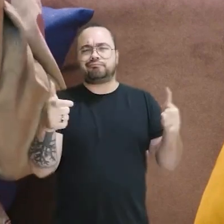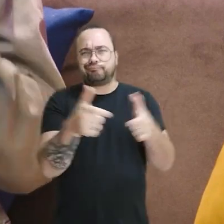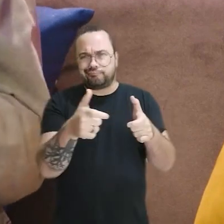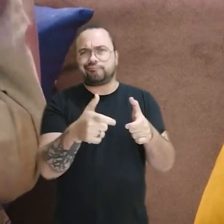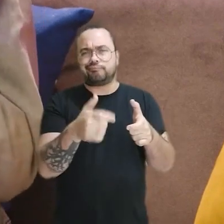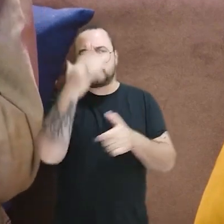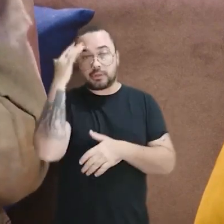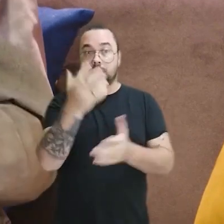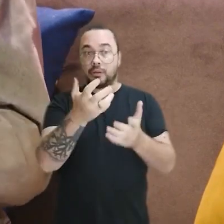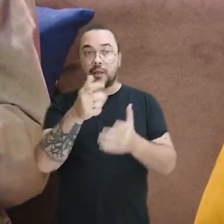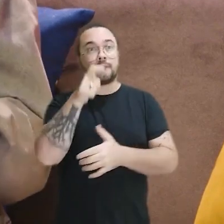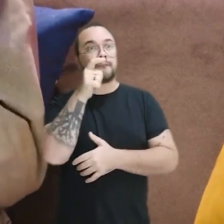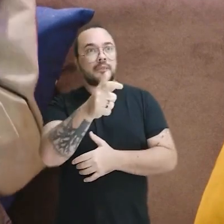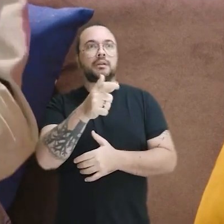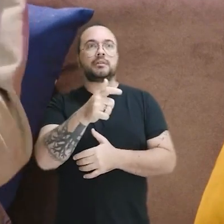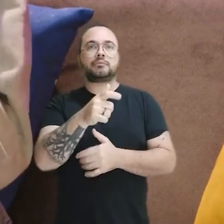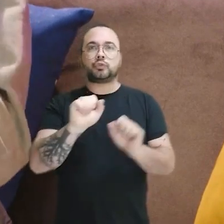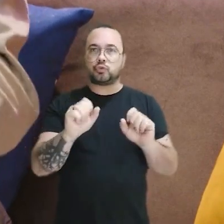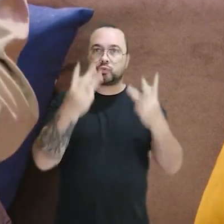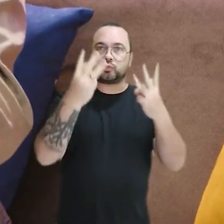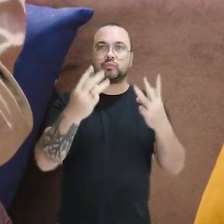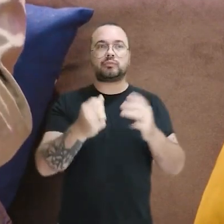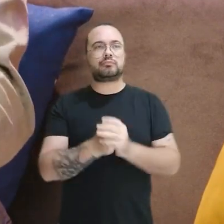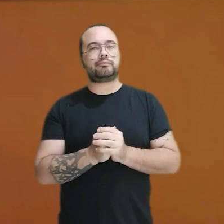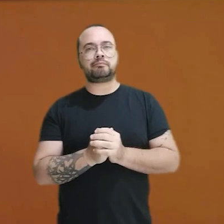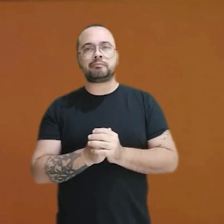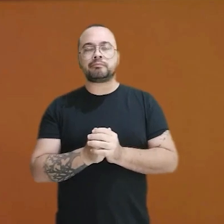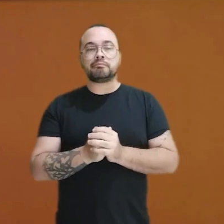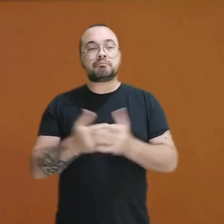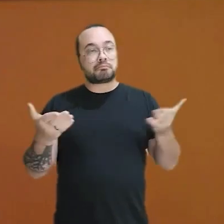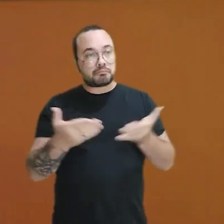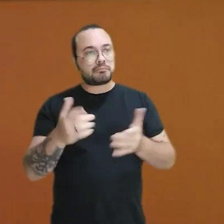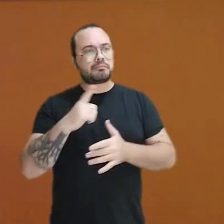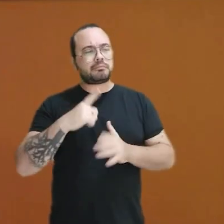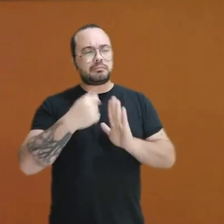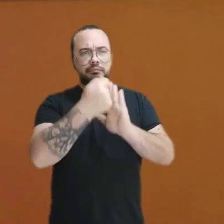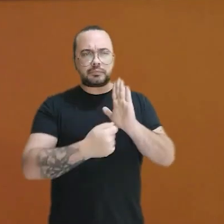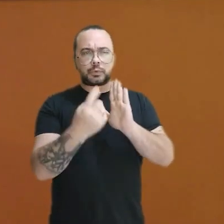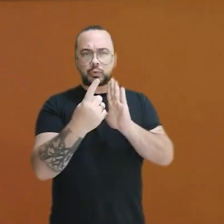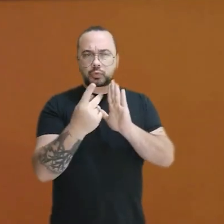pra ver o show, sabe? Então, tudo joga a favor do show. Hoje, a gente conseguiu listar mais de 12 comedys aqui